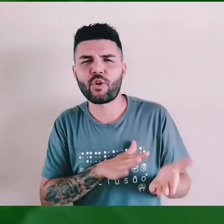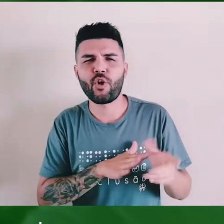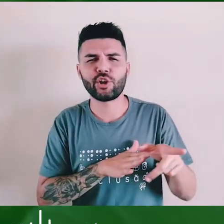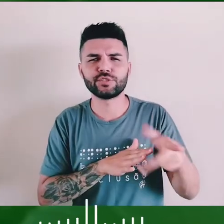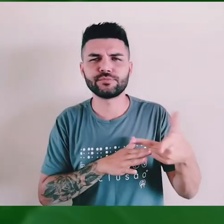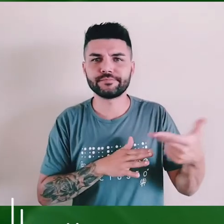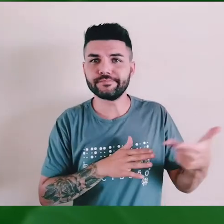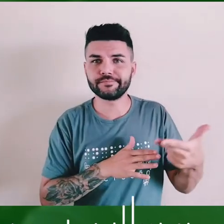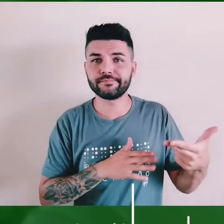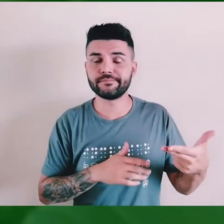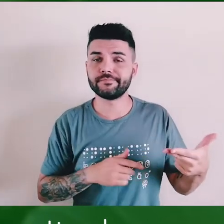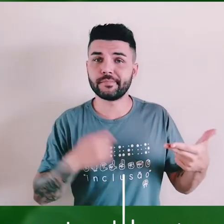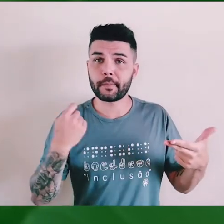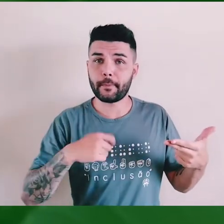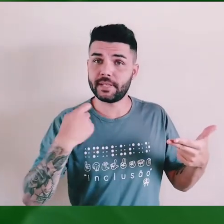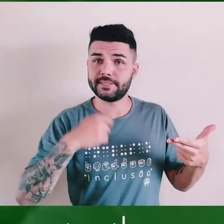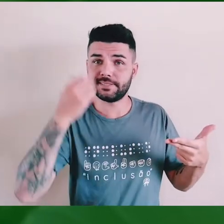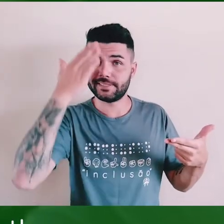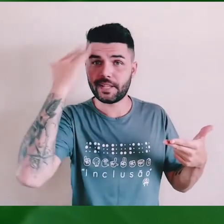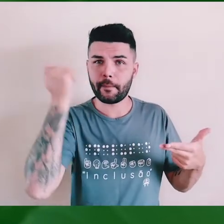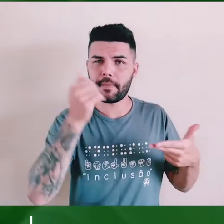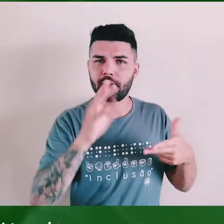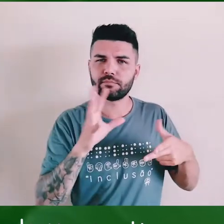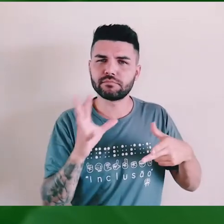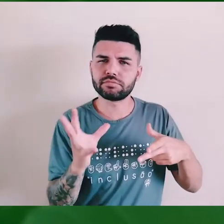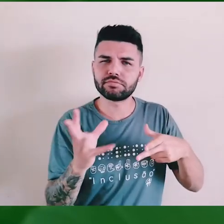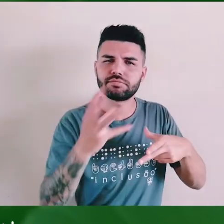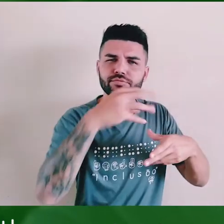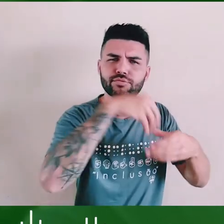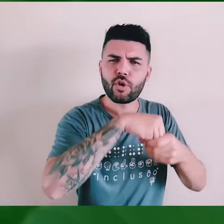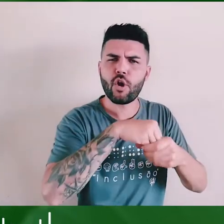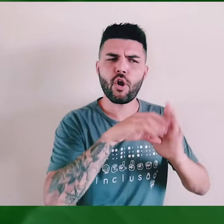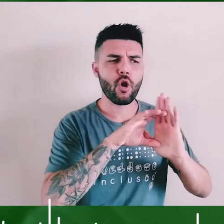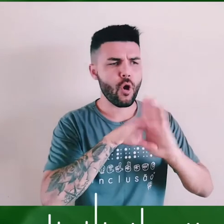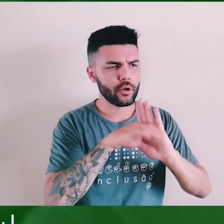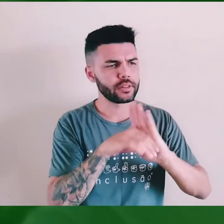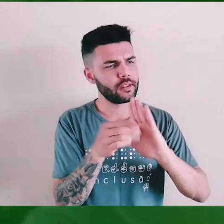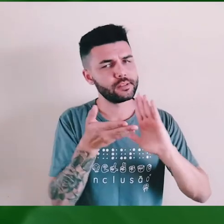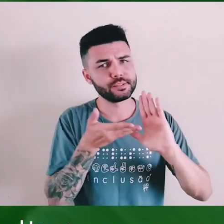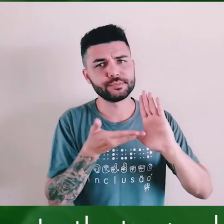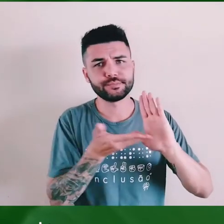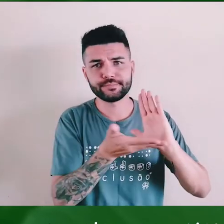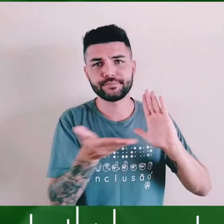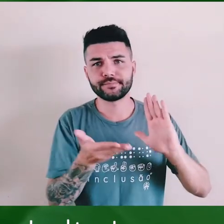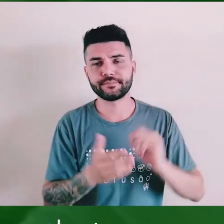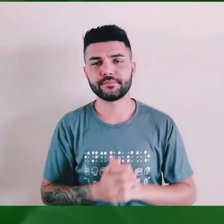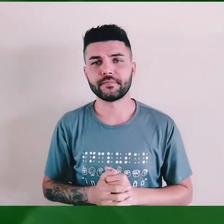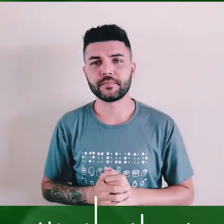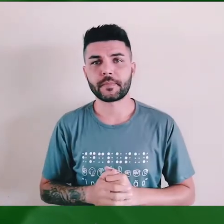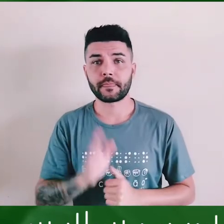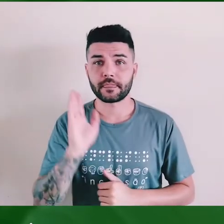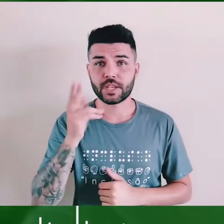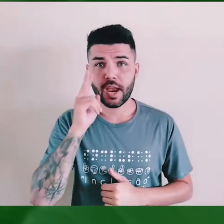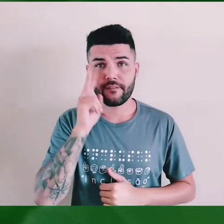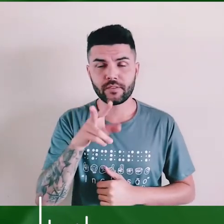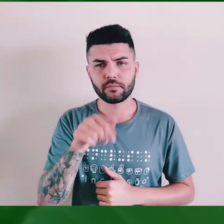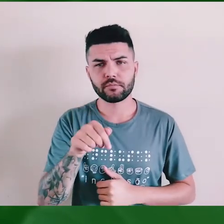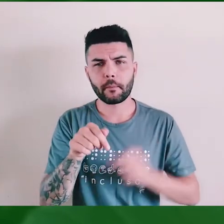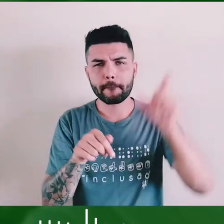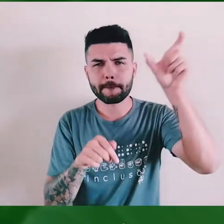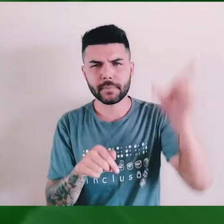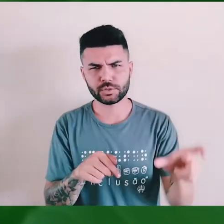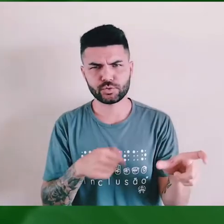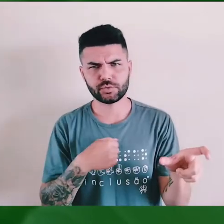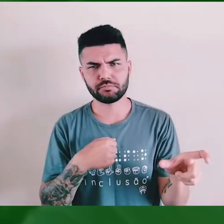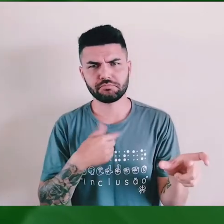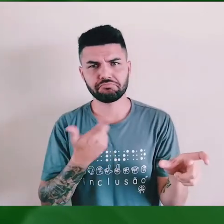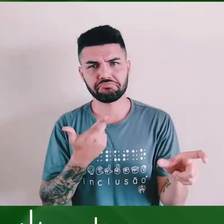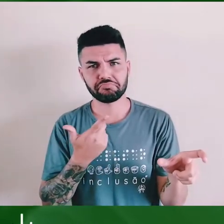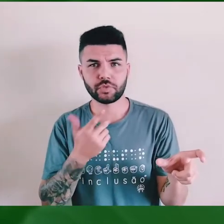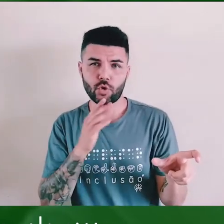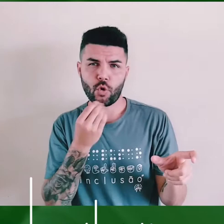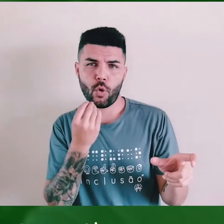você precisa saber para estar dentro do contexto. O jornalista é aquele que sabe de tudo um